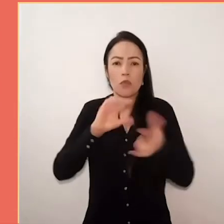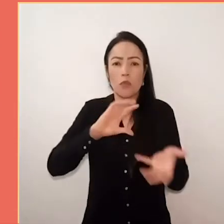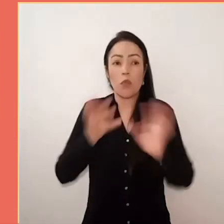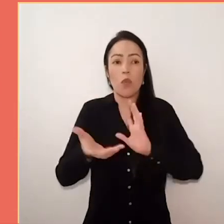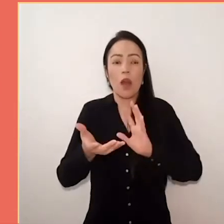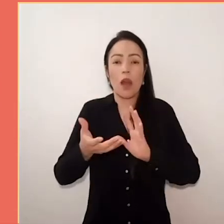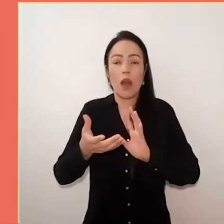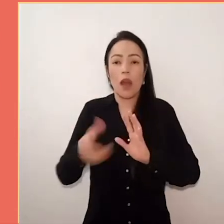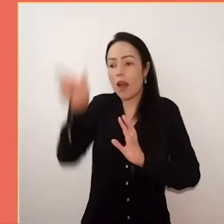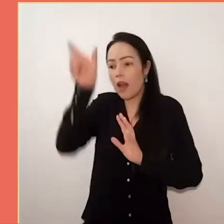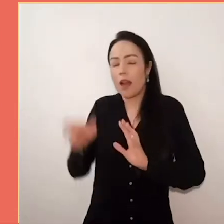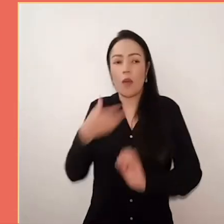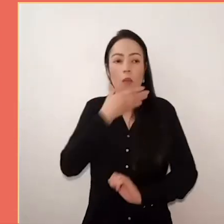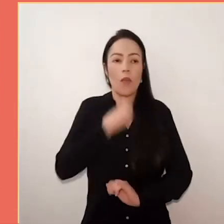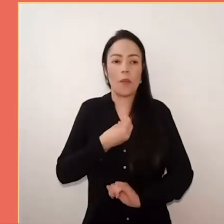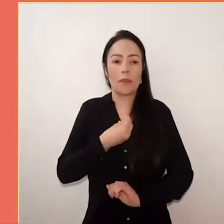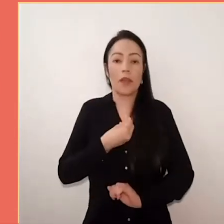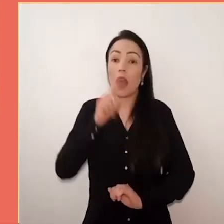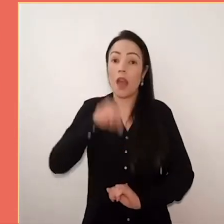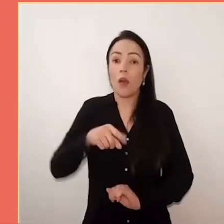E que homem? O 1° ministro do Reino Unido.